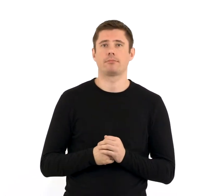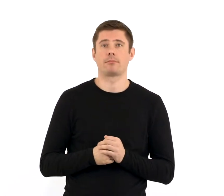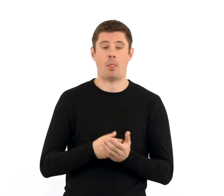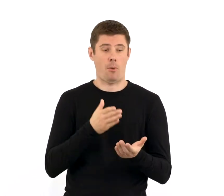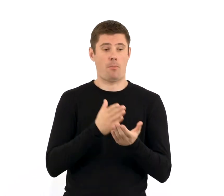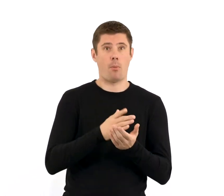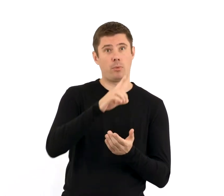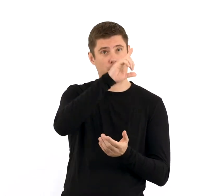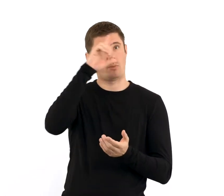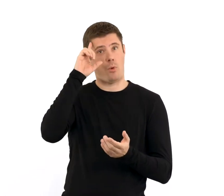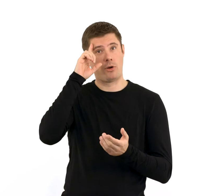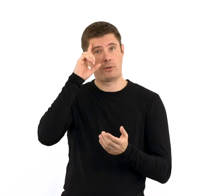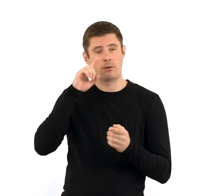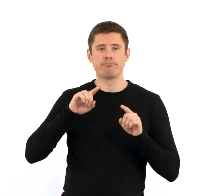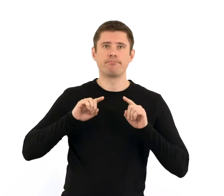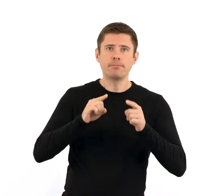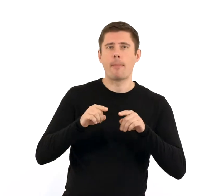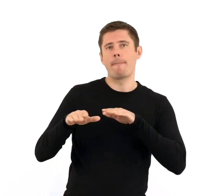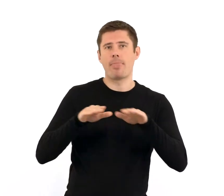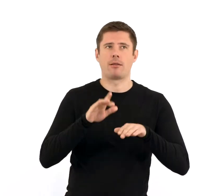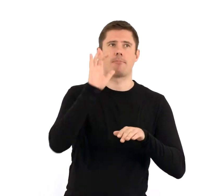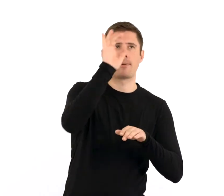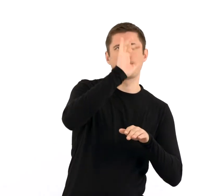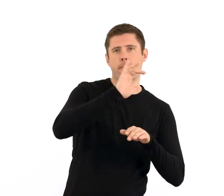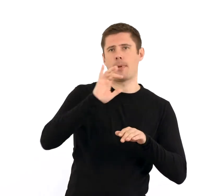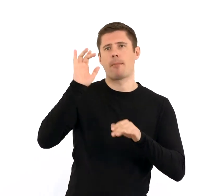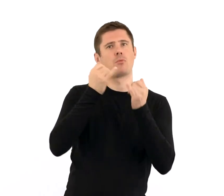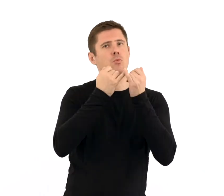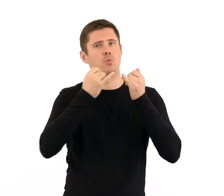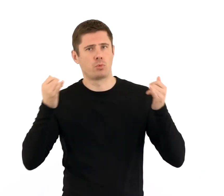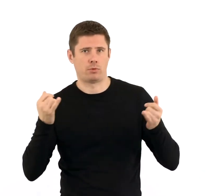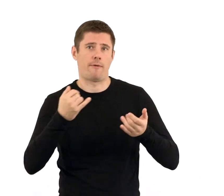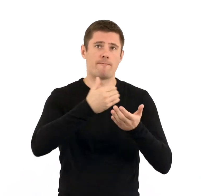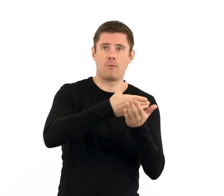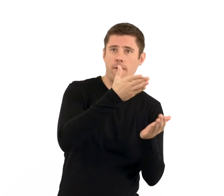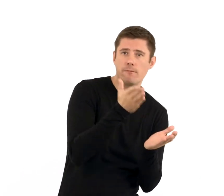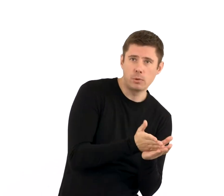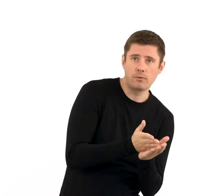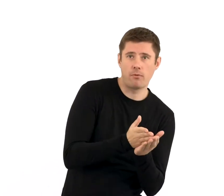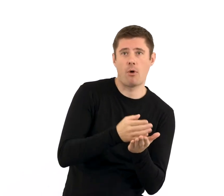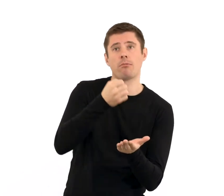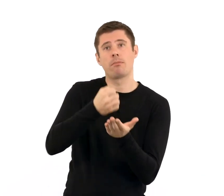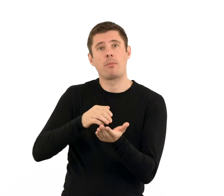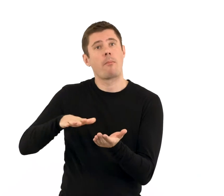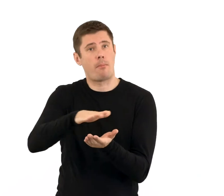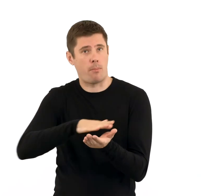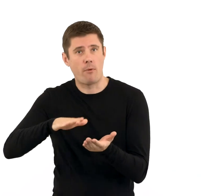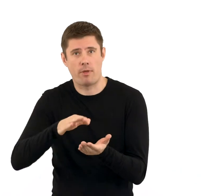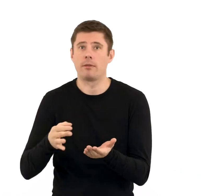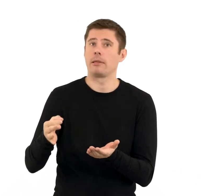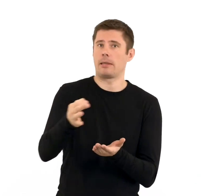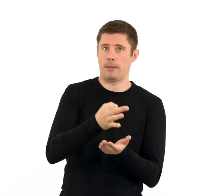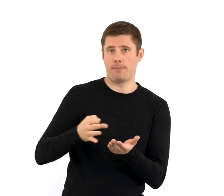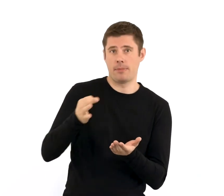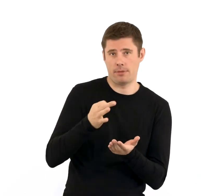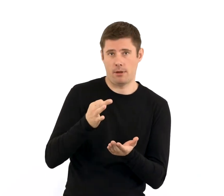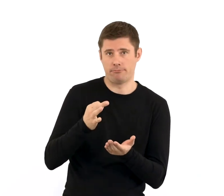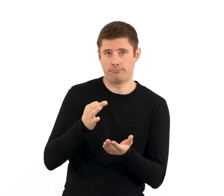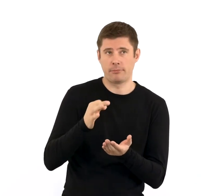Są to jednostki organizacyjne pomocy społecznej w województwach, powiatach i gminach.